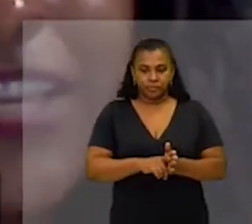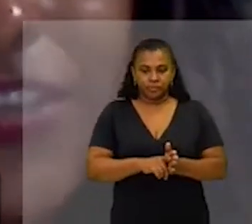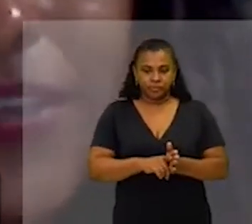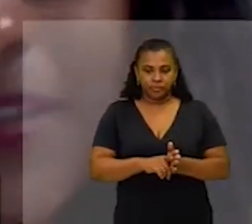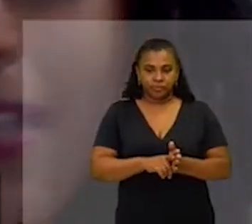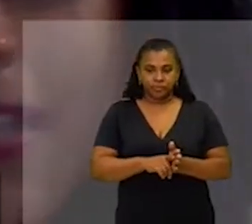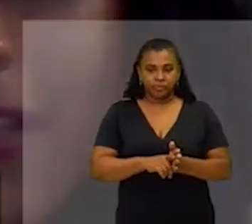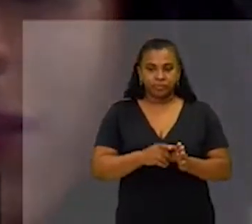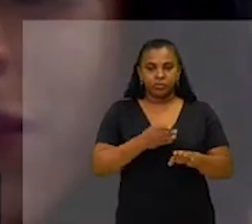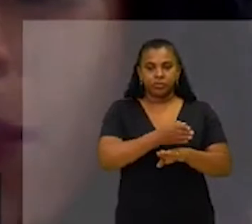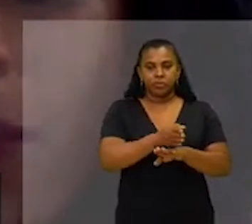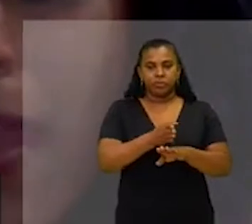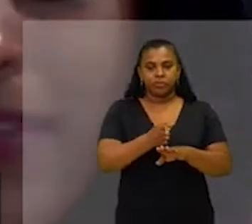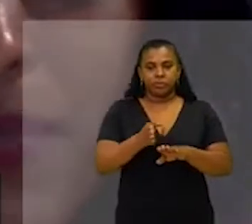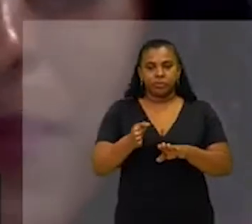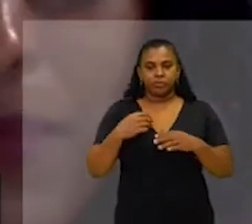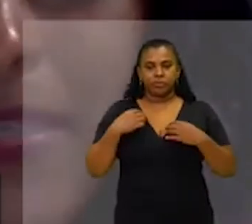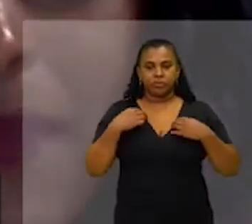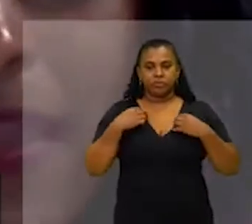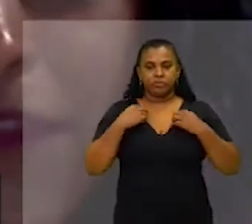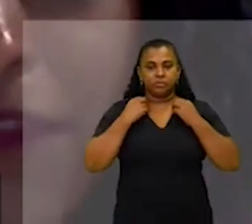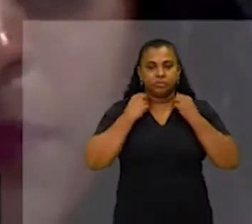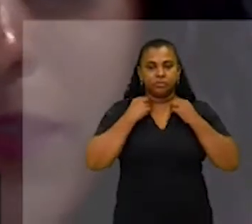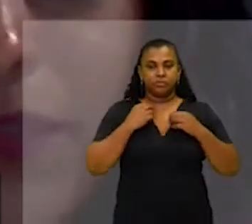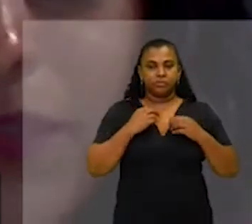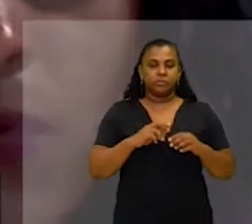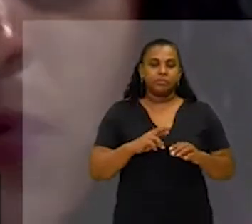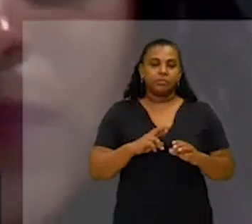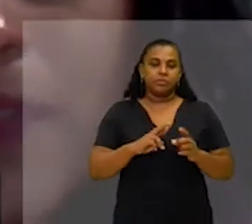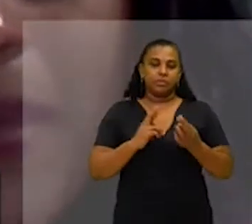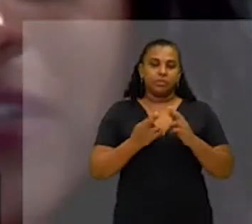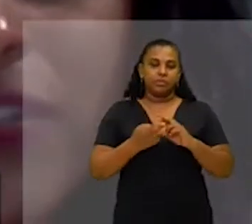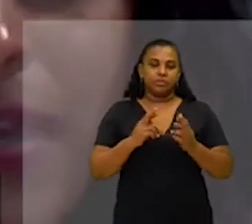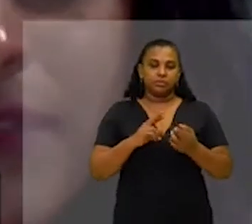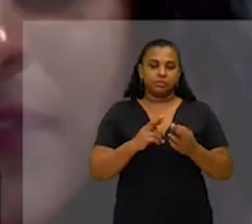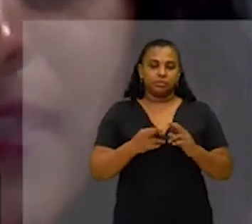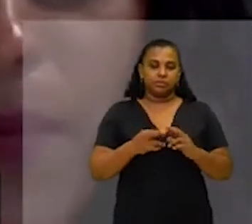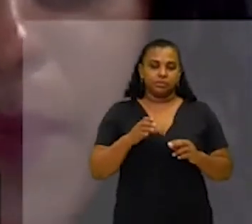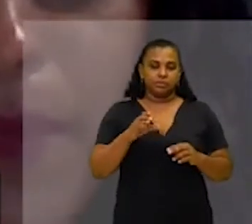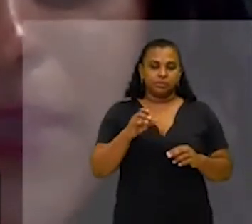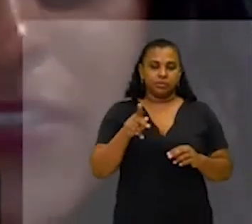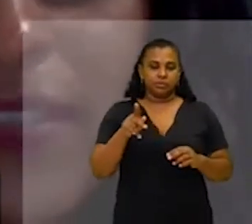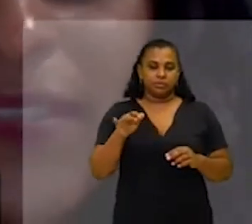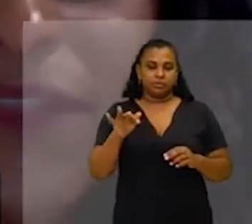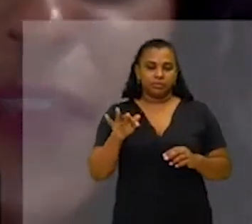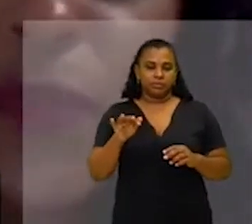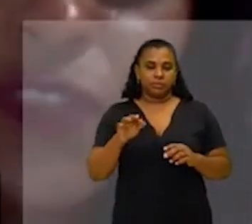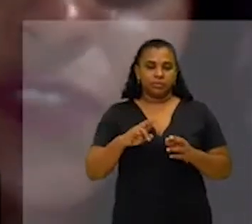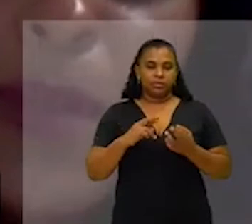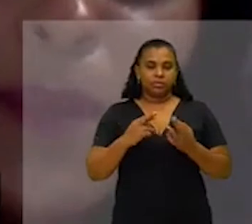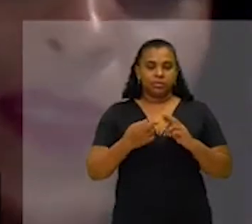de com relação ao descer festa portanto das contas partidárias que é uma problemática que vem com